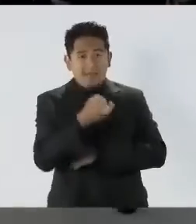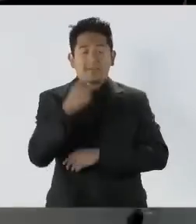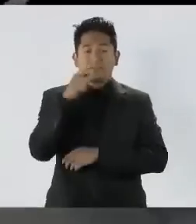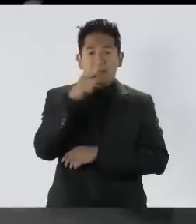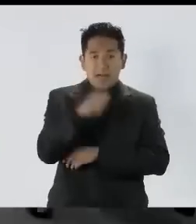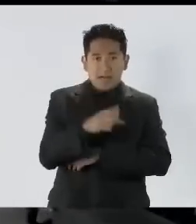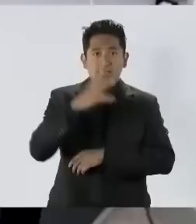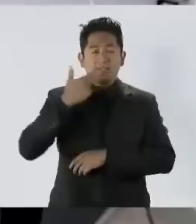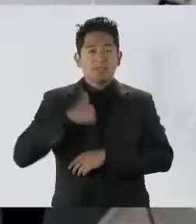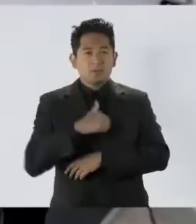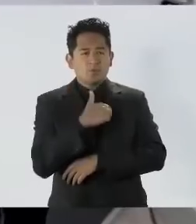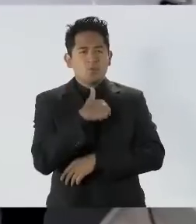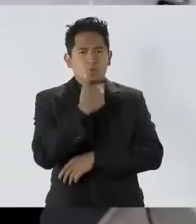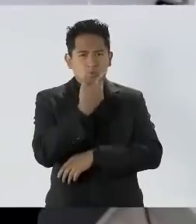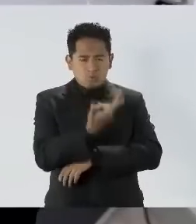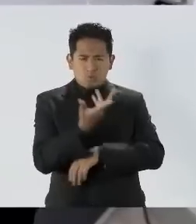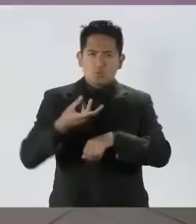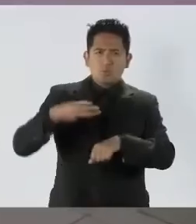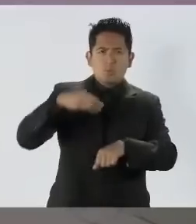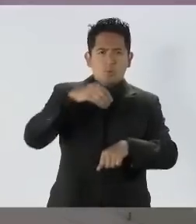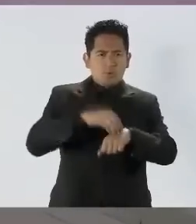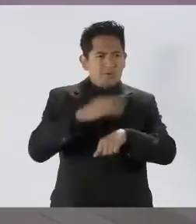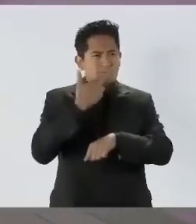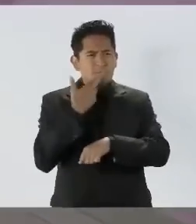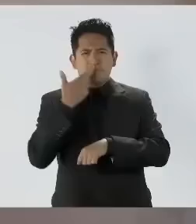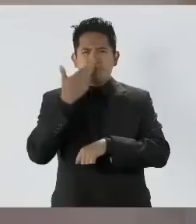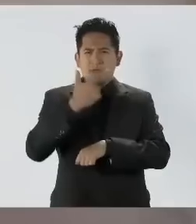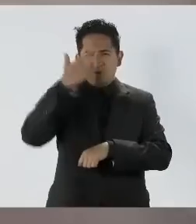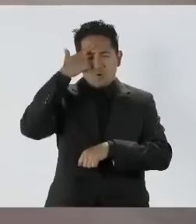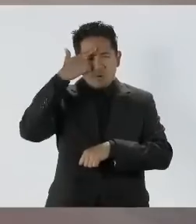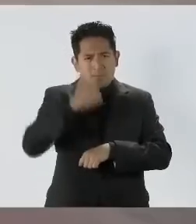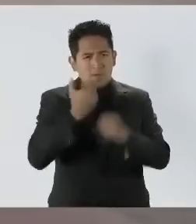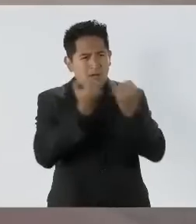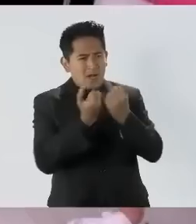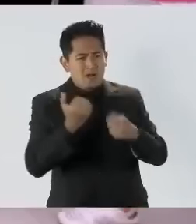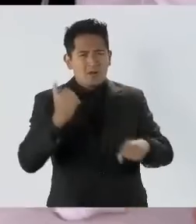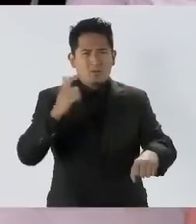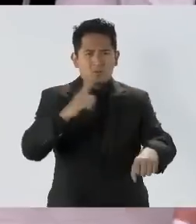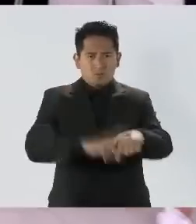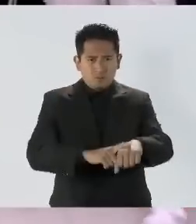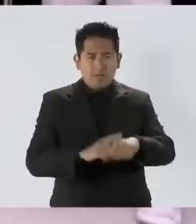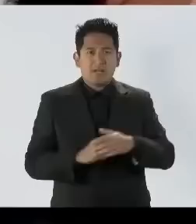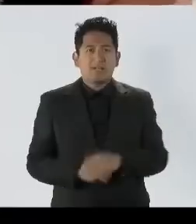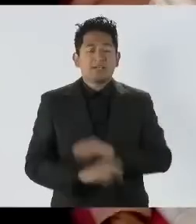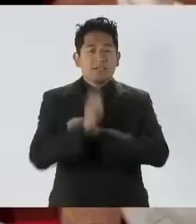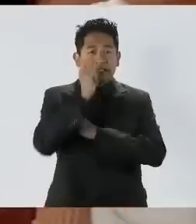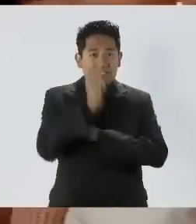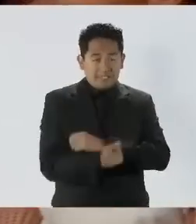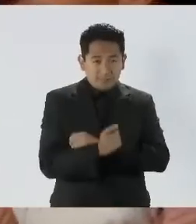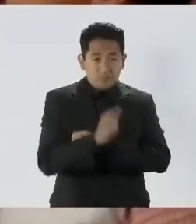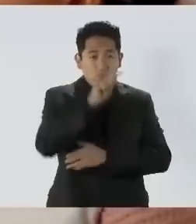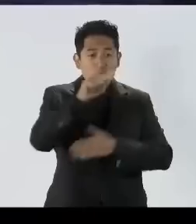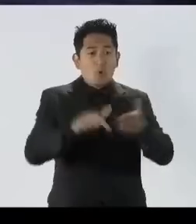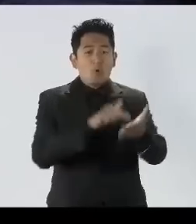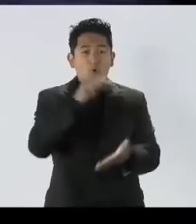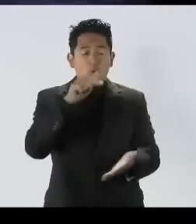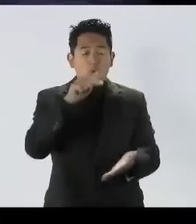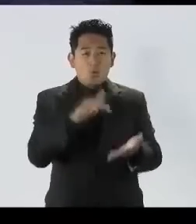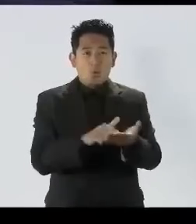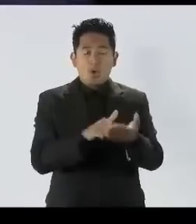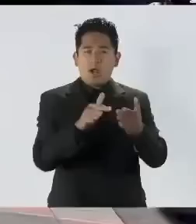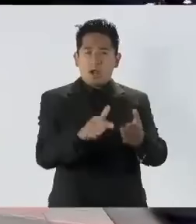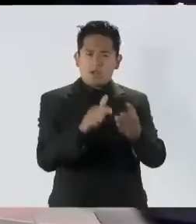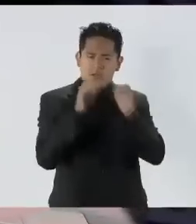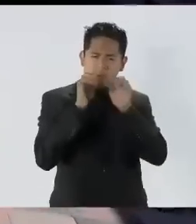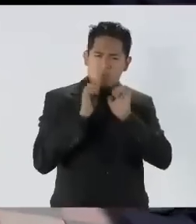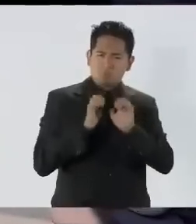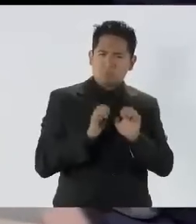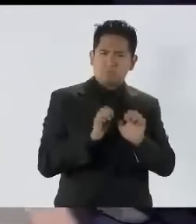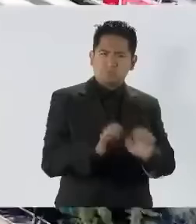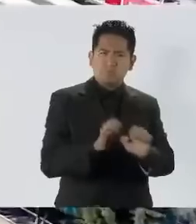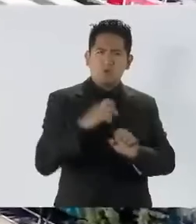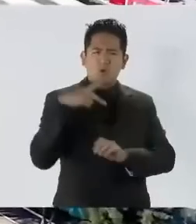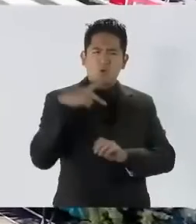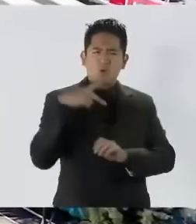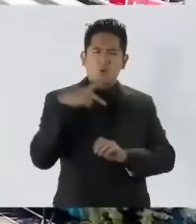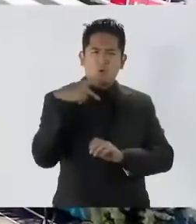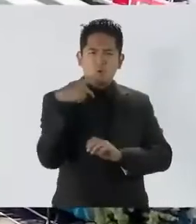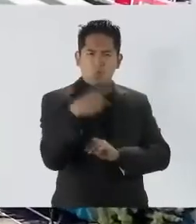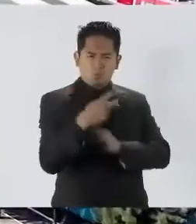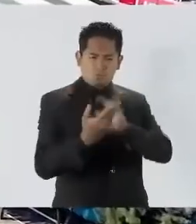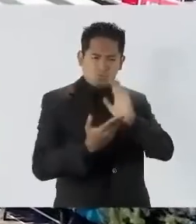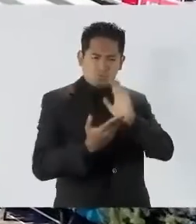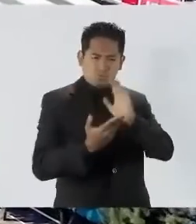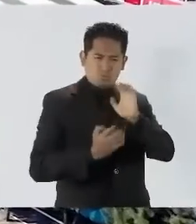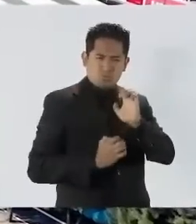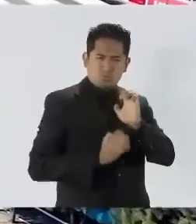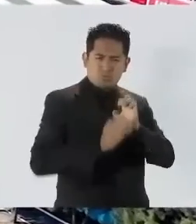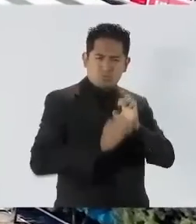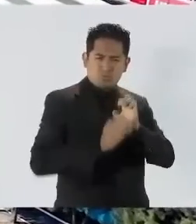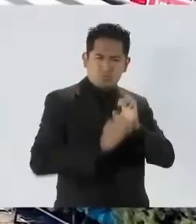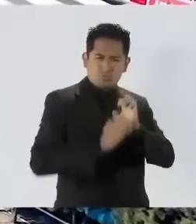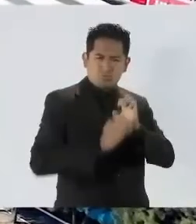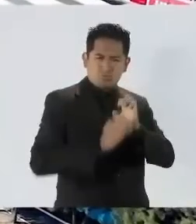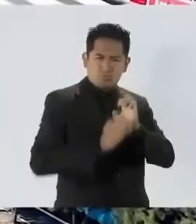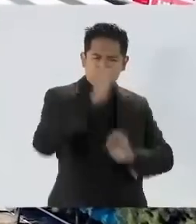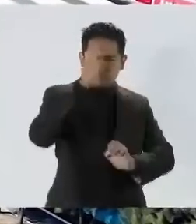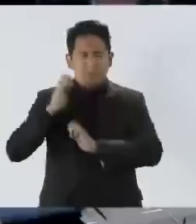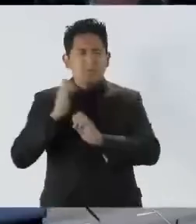urbanismo Social son una irrupción estética y la arquitectura se u para la transformación de